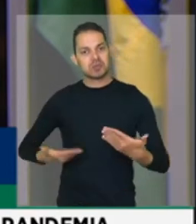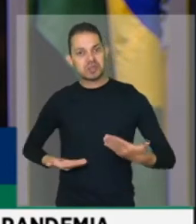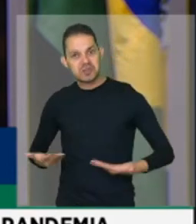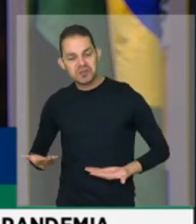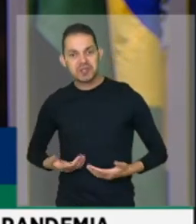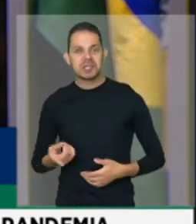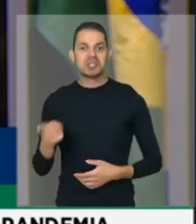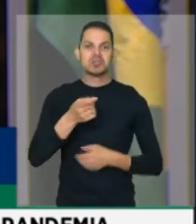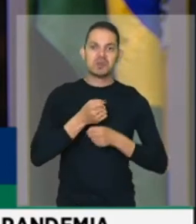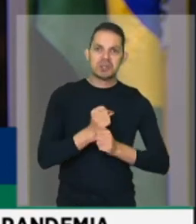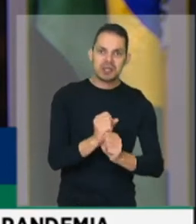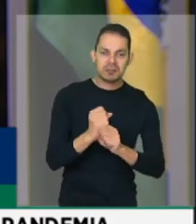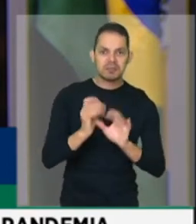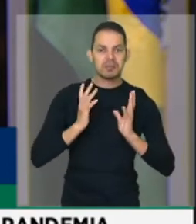SERVIÇOS, LIMPEZA, SEGURANÇ